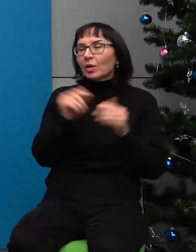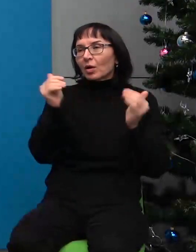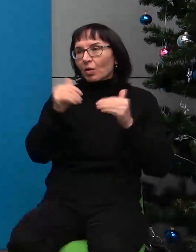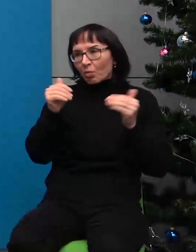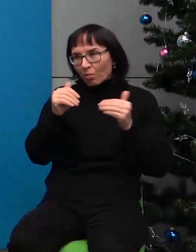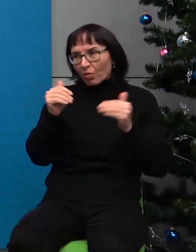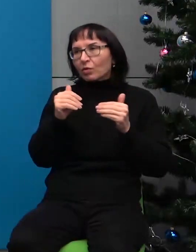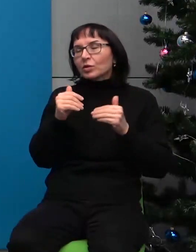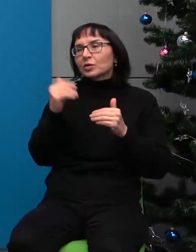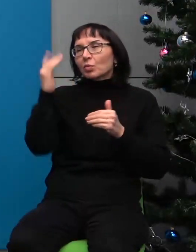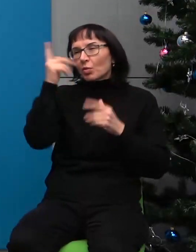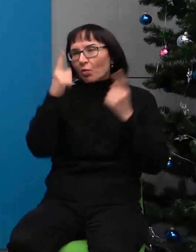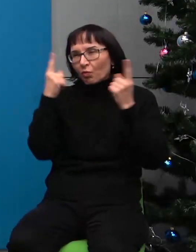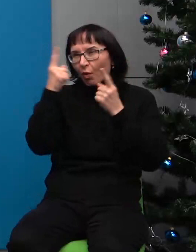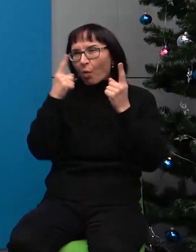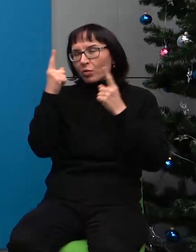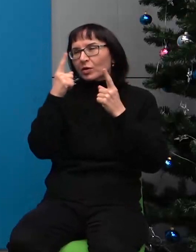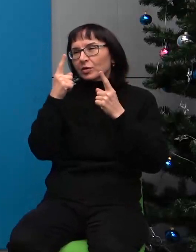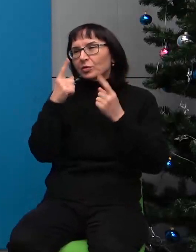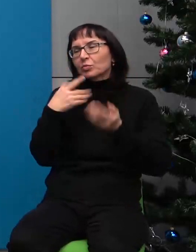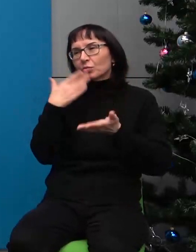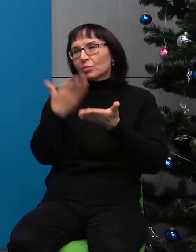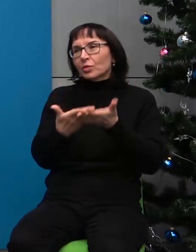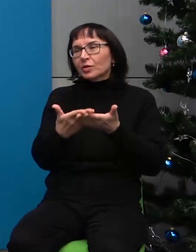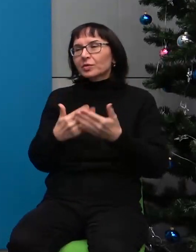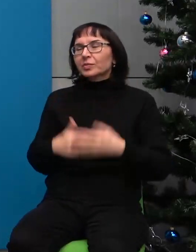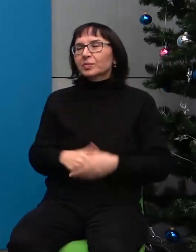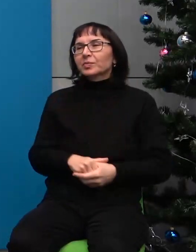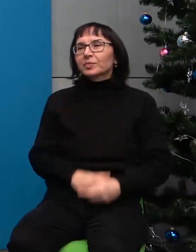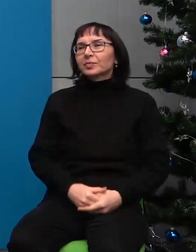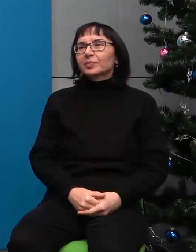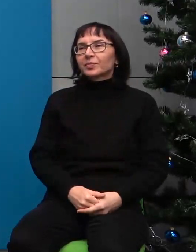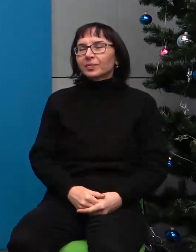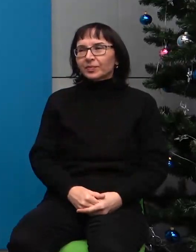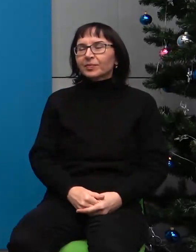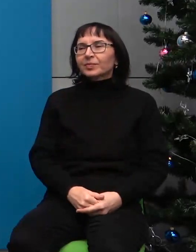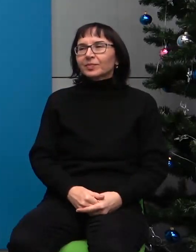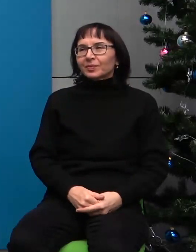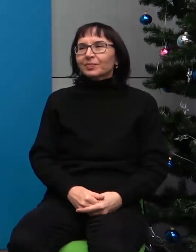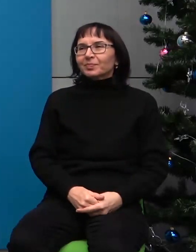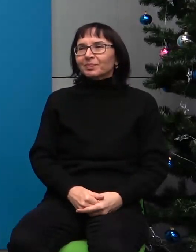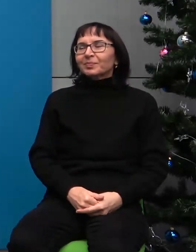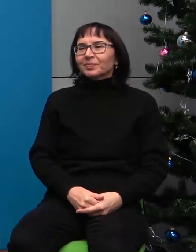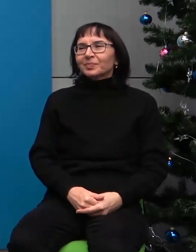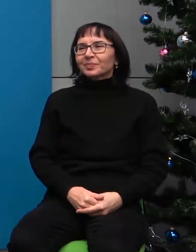Jakoś sobie można na pewno to wyobrazić lepiej. Także polecam.